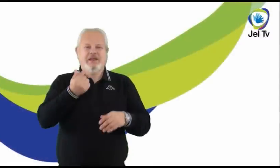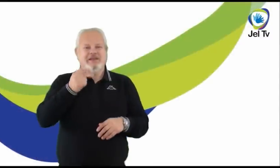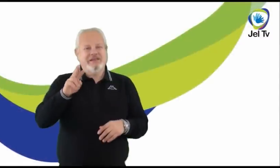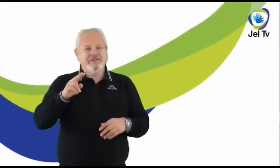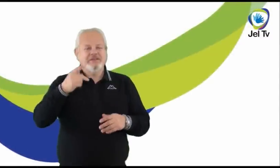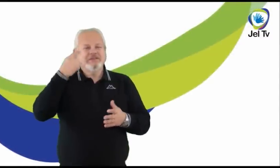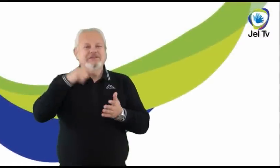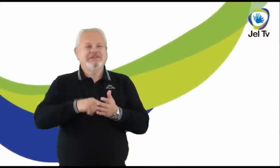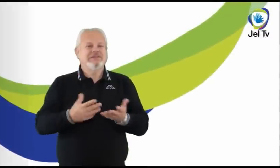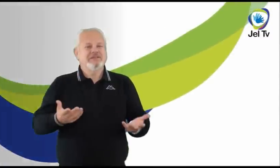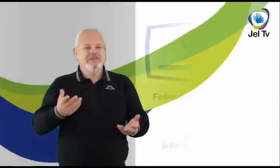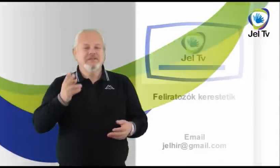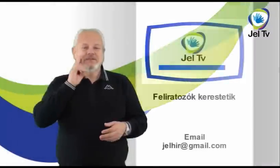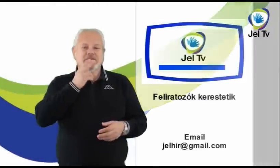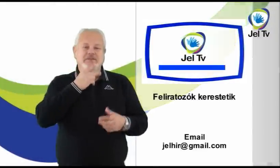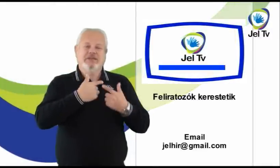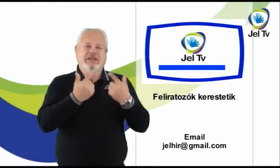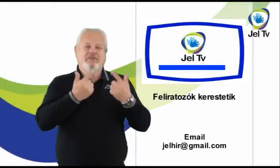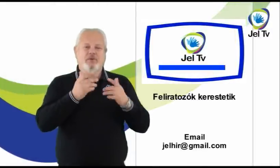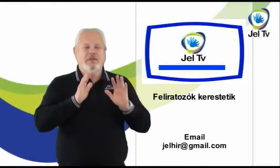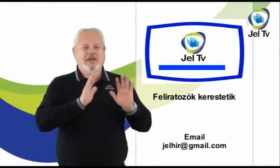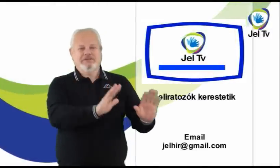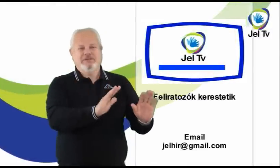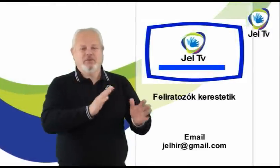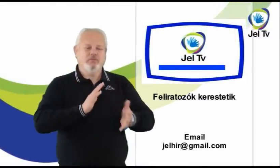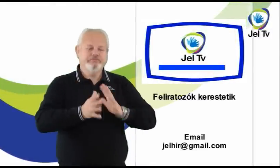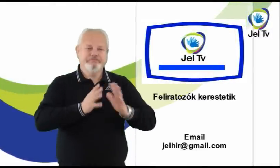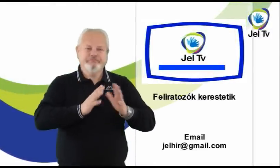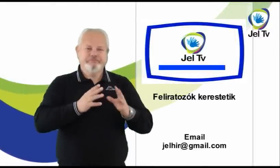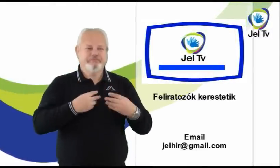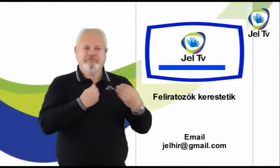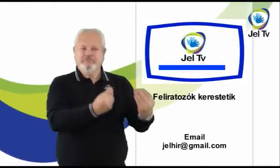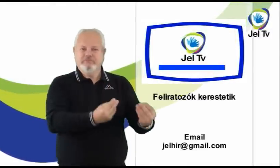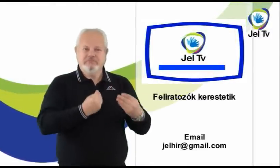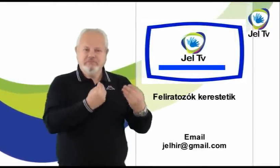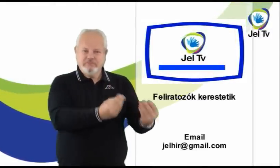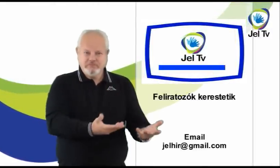A Jel Tv célja, hogy információt biztosítson a siket emberek számára jelnyelven.